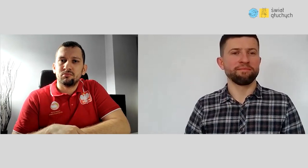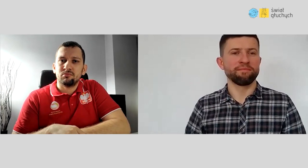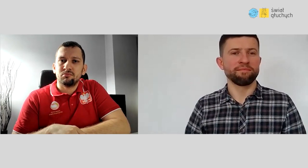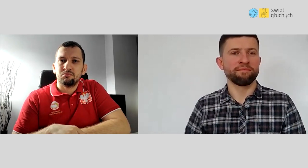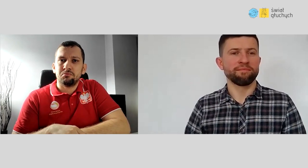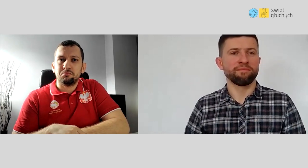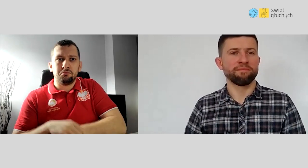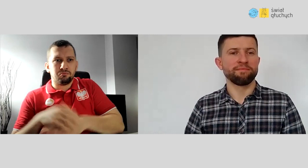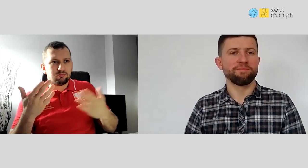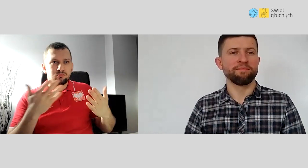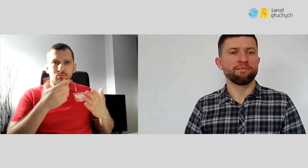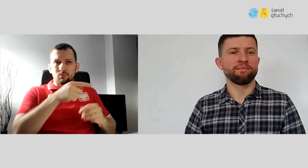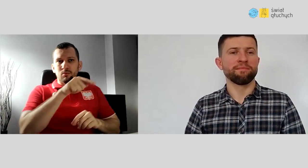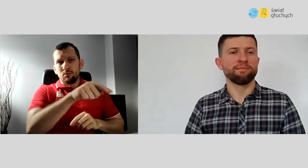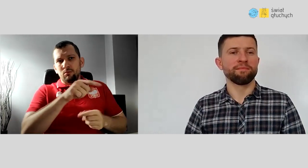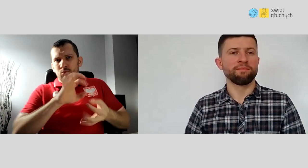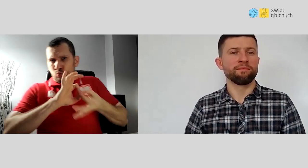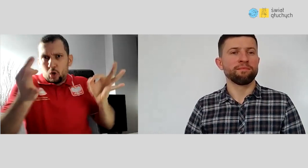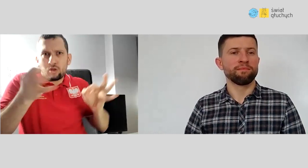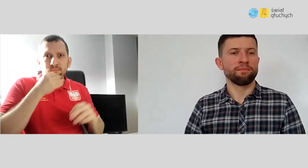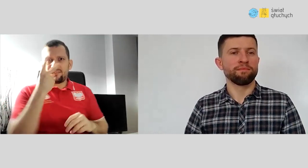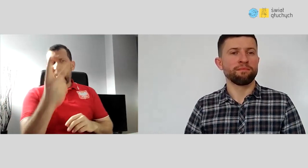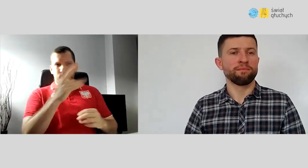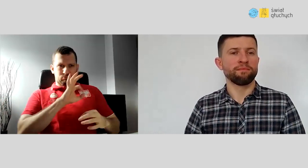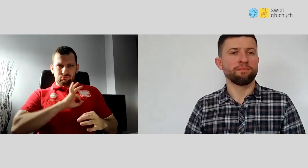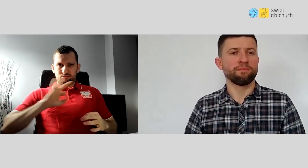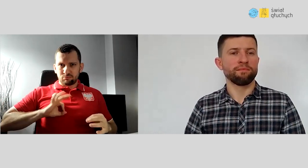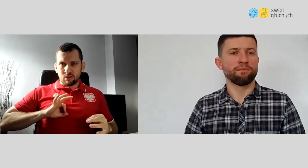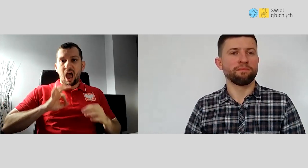Dlatego, że zdobyłem złote medale.